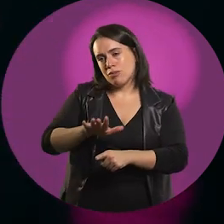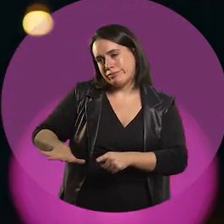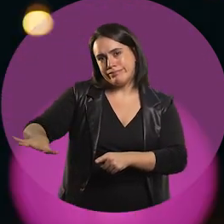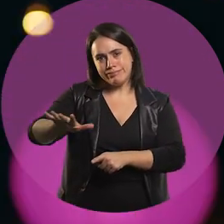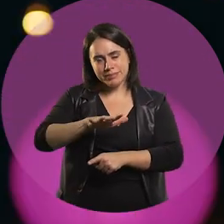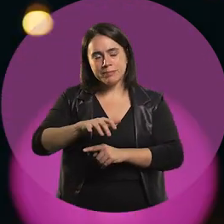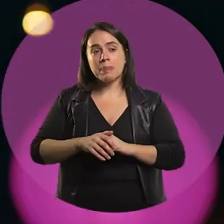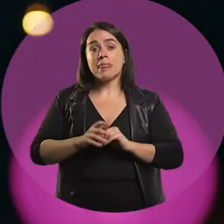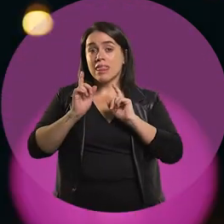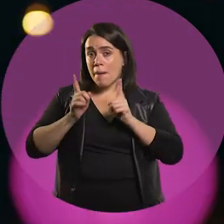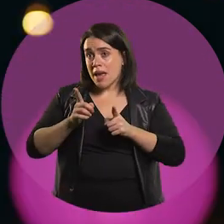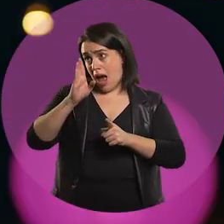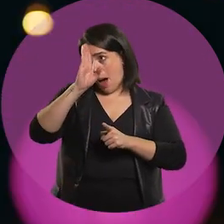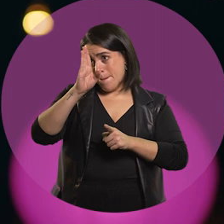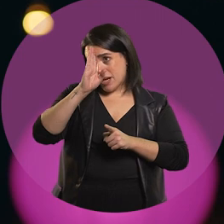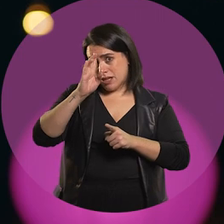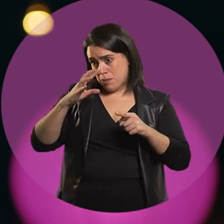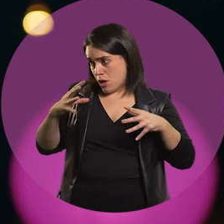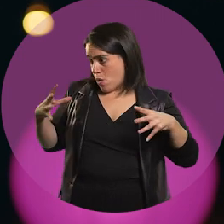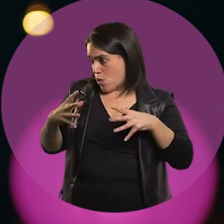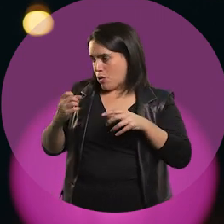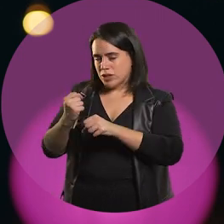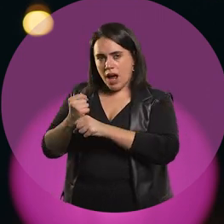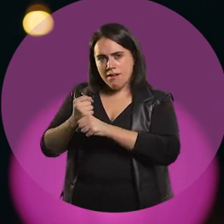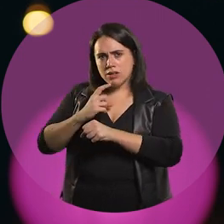Y también de aprender de mi equipo de trabajo.